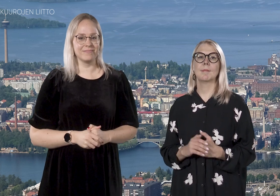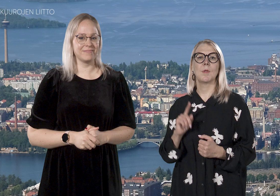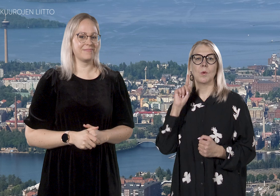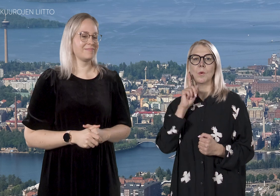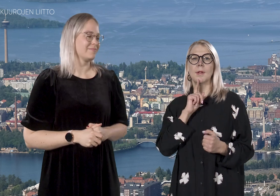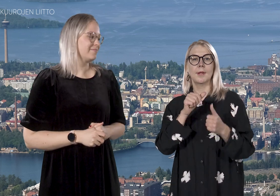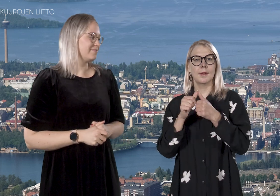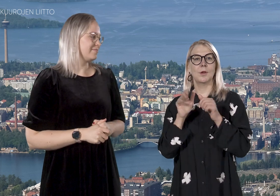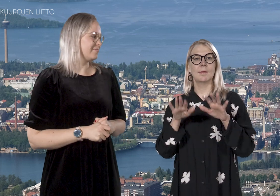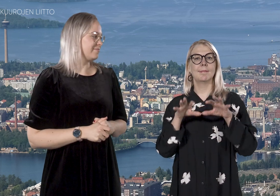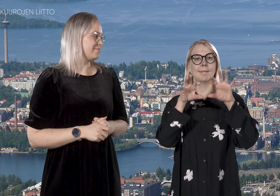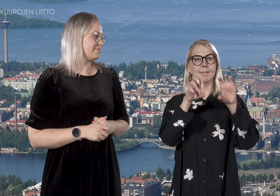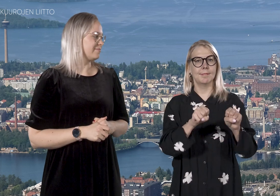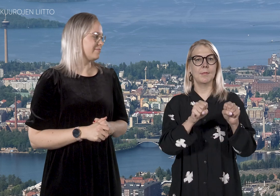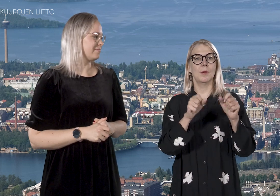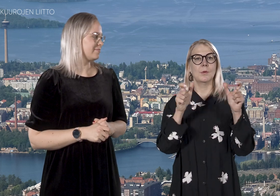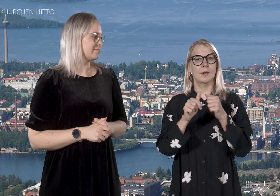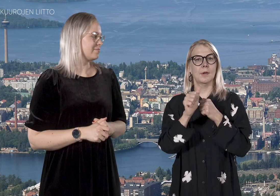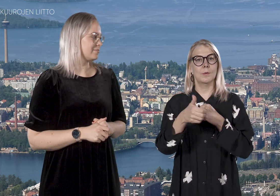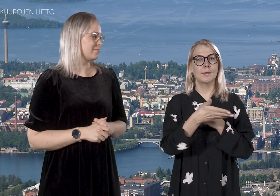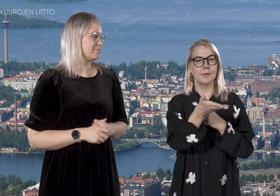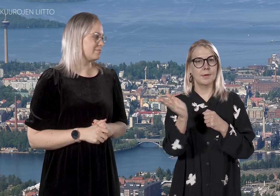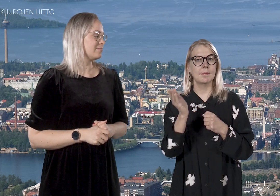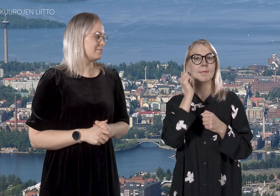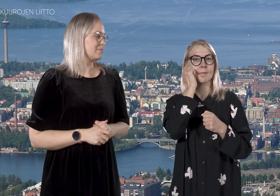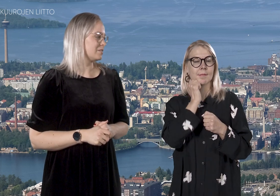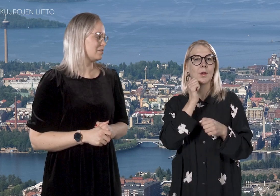Kuurojen Liitto on varannut yhdistysten edustajille majoituksen -